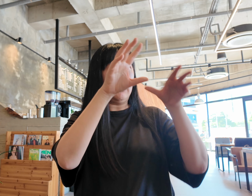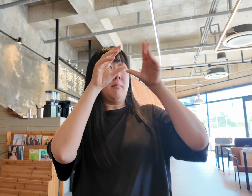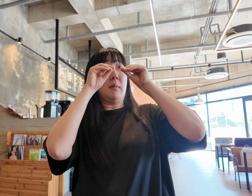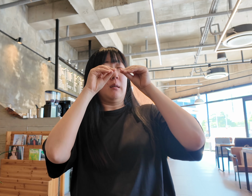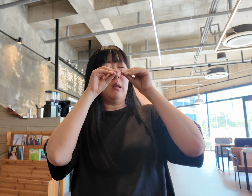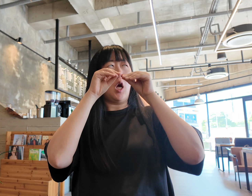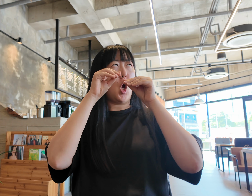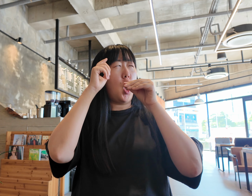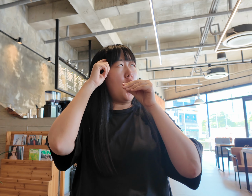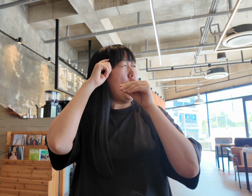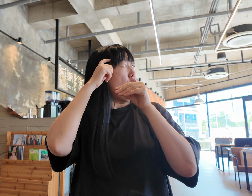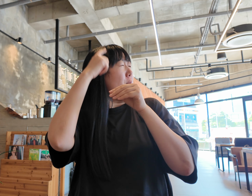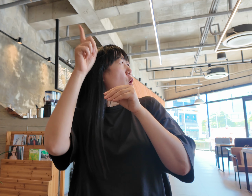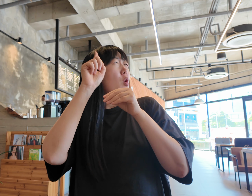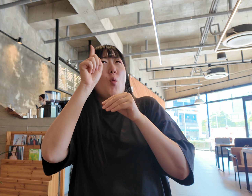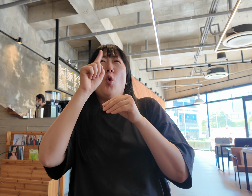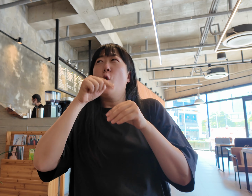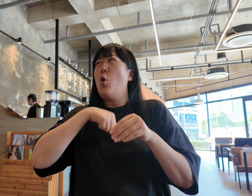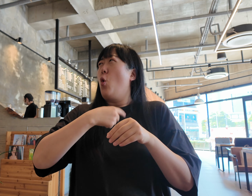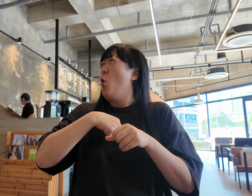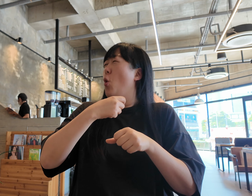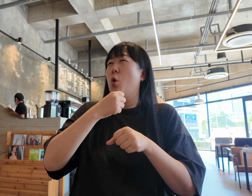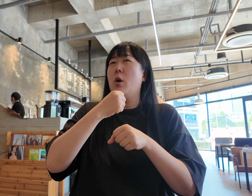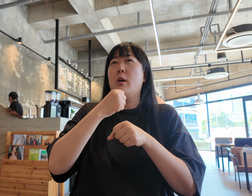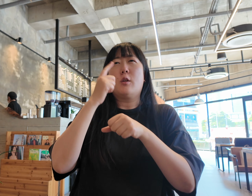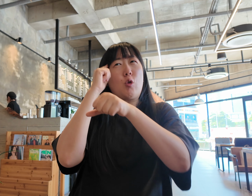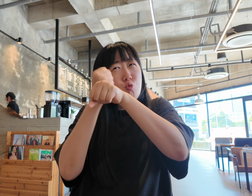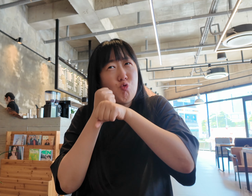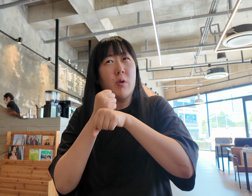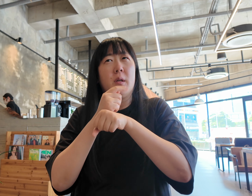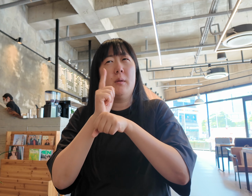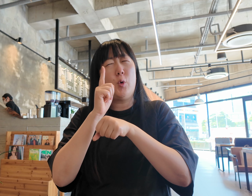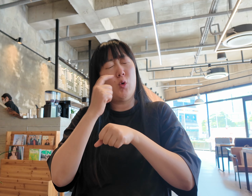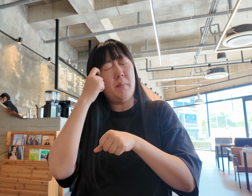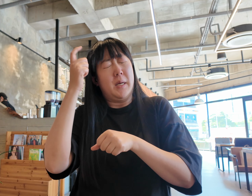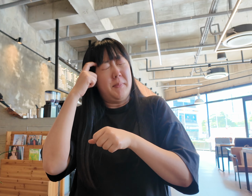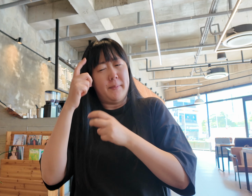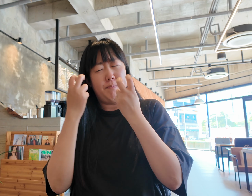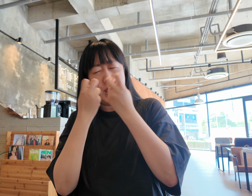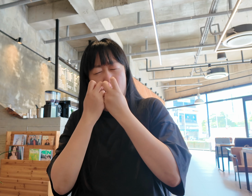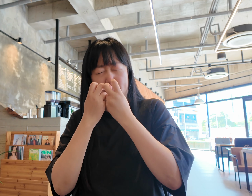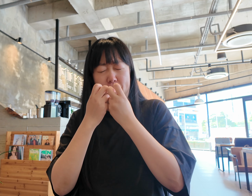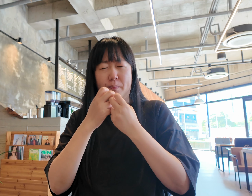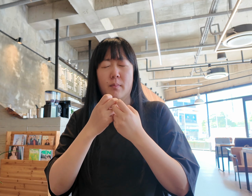sich Fotos und Bilder anzuschauen, selbst zu recherchieren, Methoden zu finden,